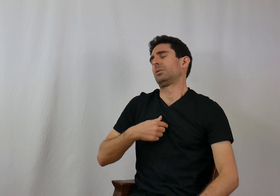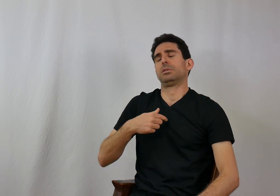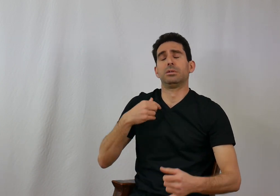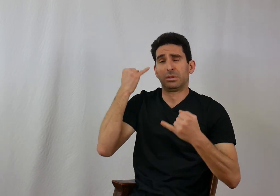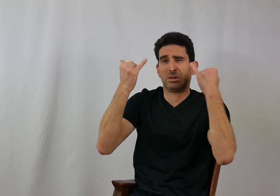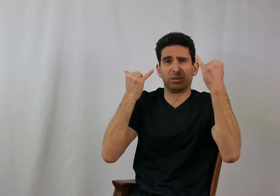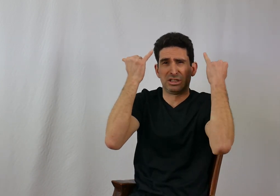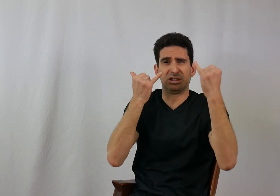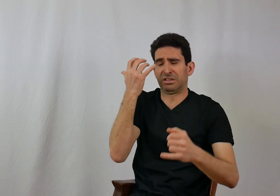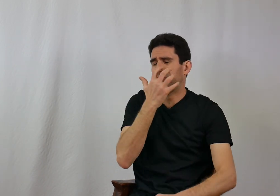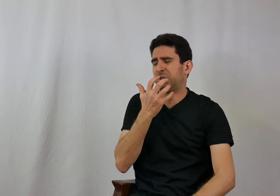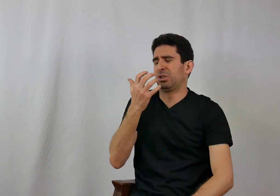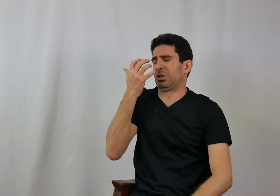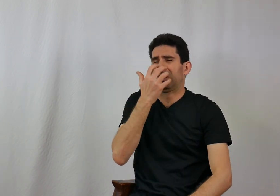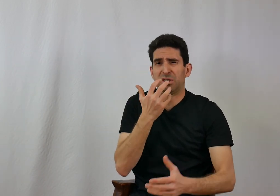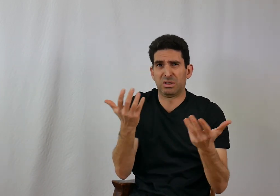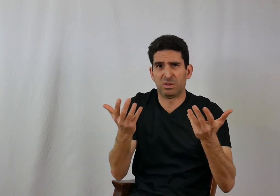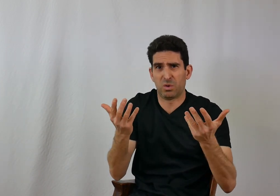Et moi, j'imaginais un truc affreux. Quoi ?